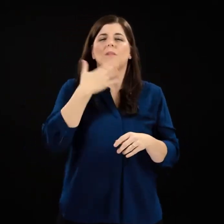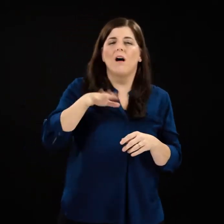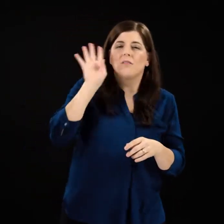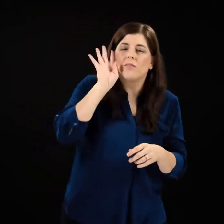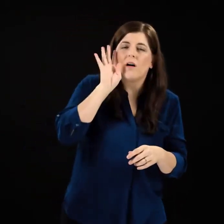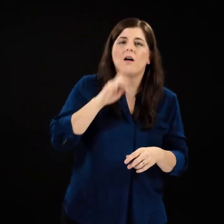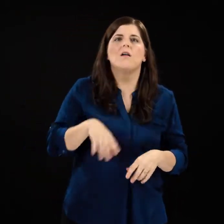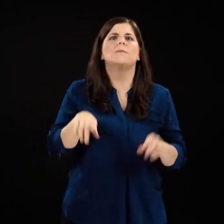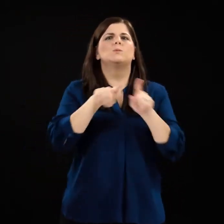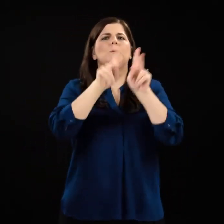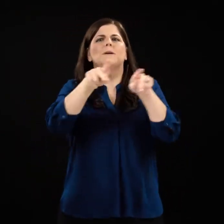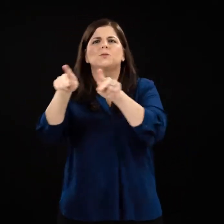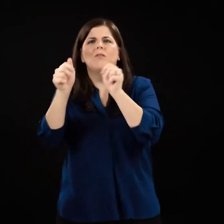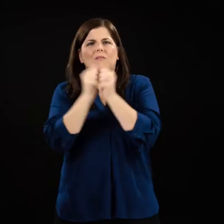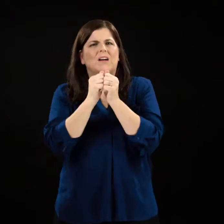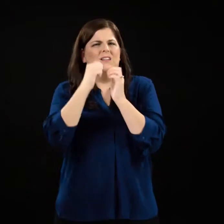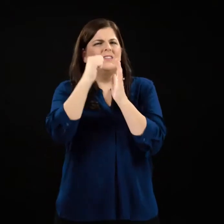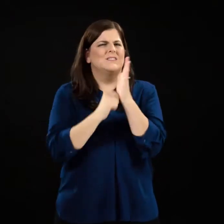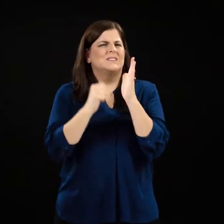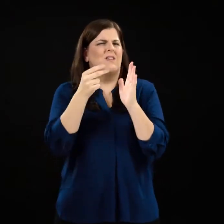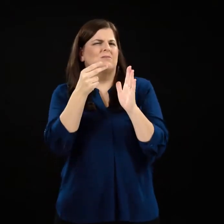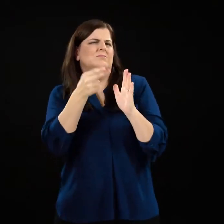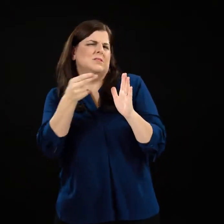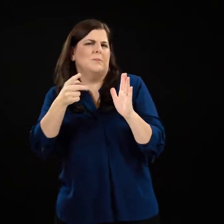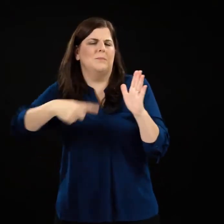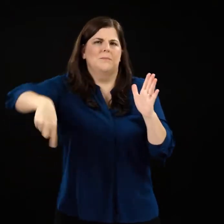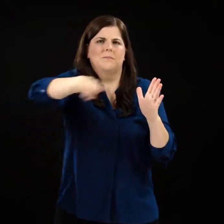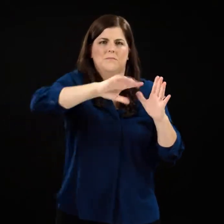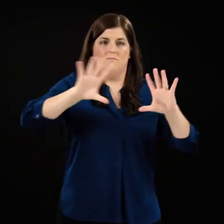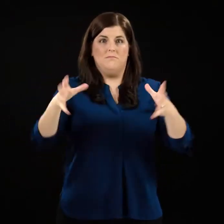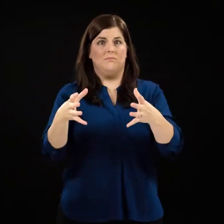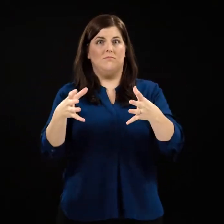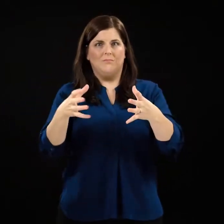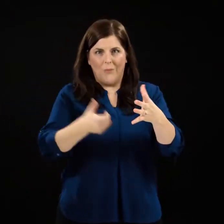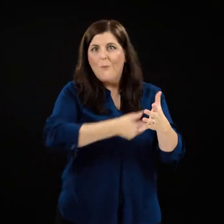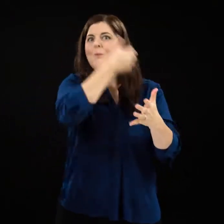services sans fil, ainsi que certains droits spécifiques pour les personnes